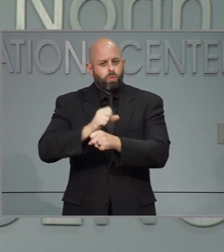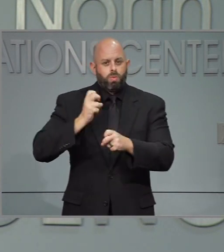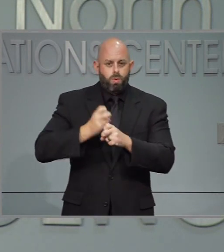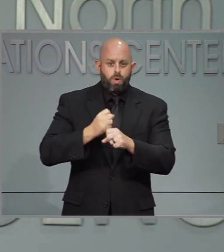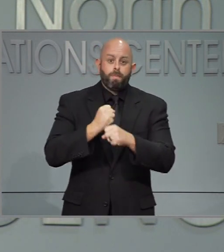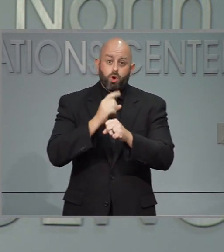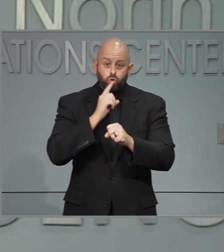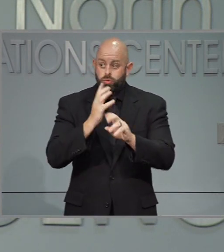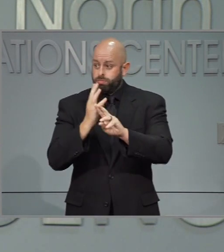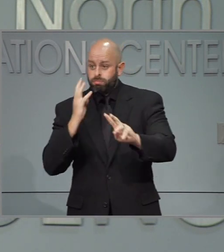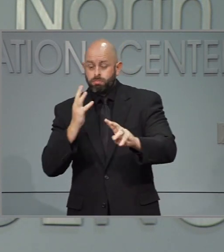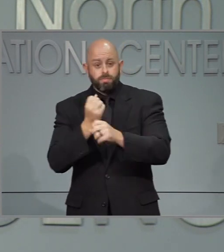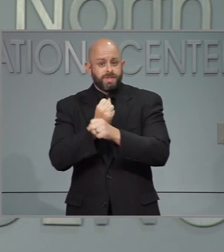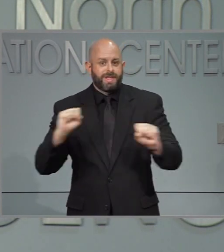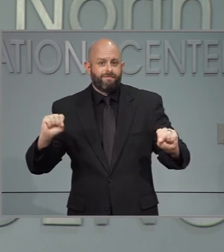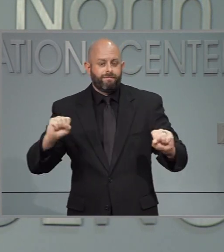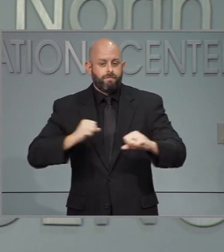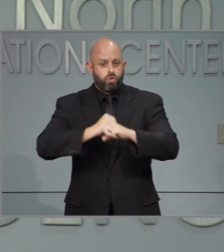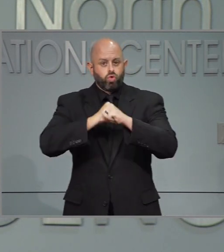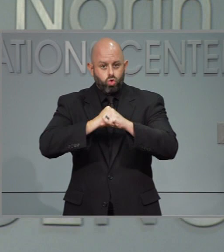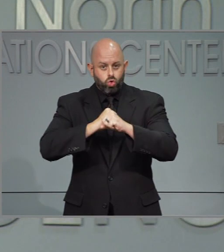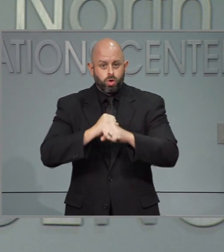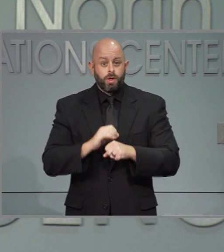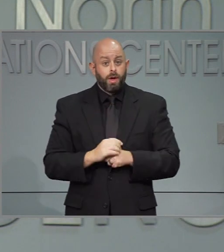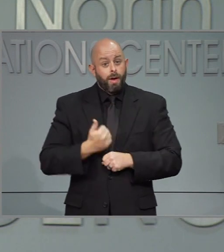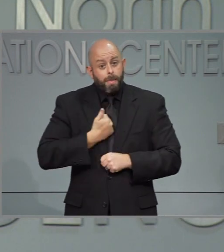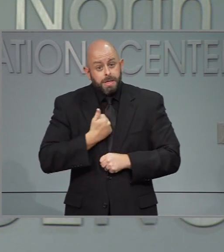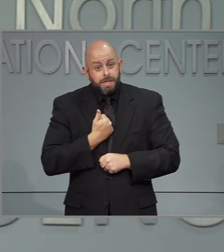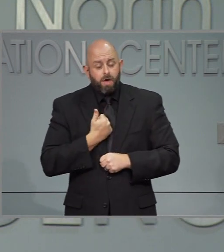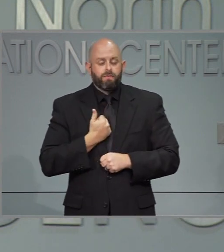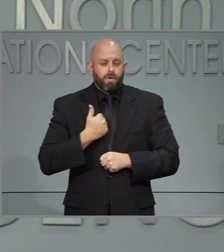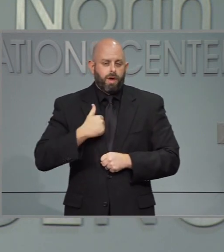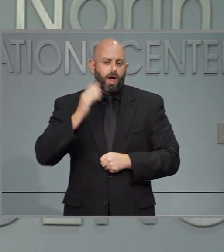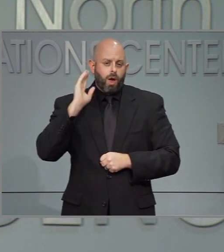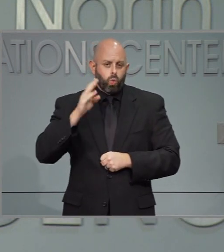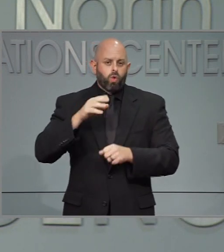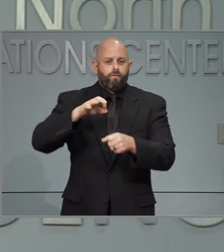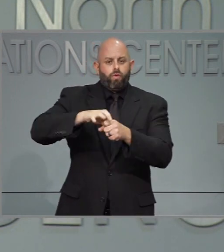a estar seguros de que todo mundo tenga la oportunidad de votar.